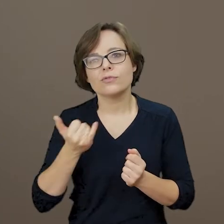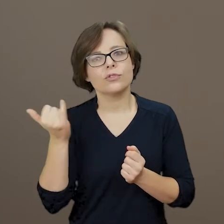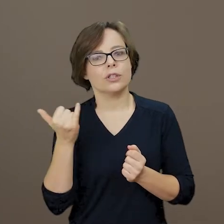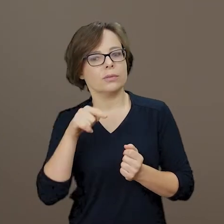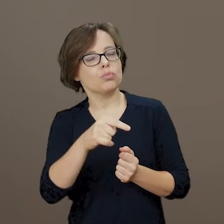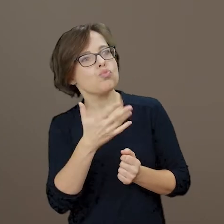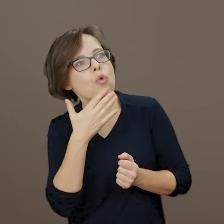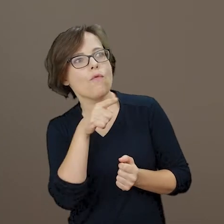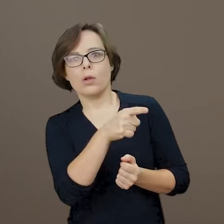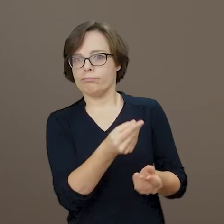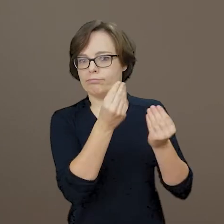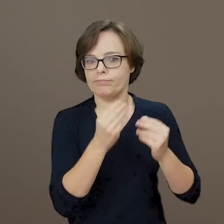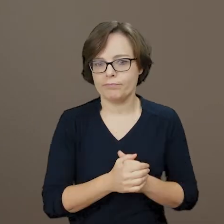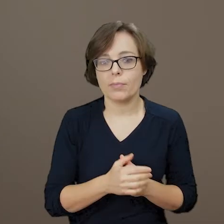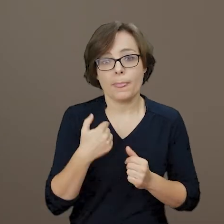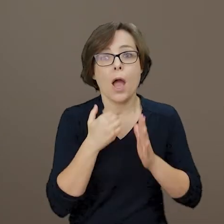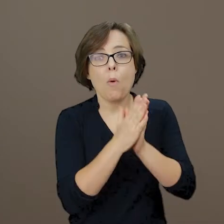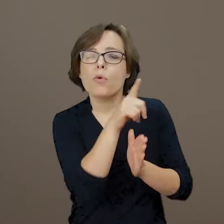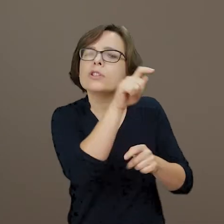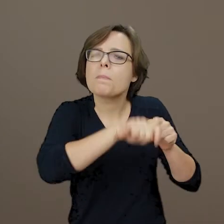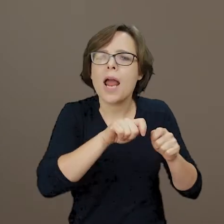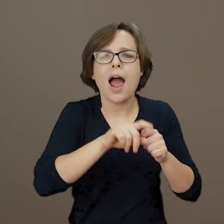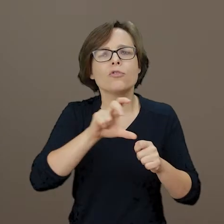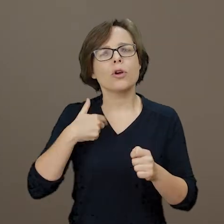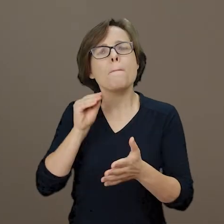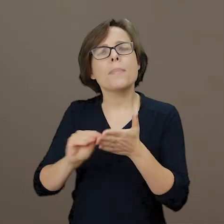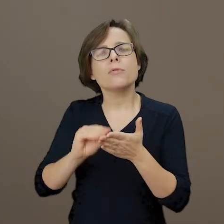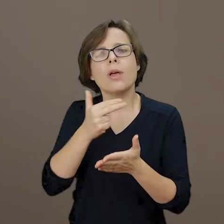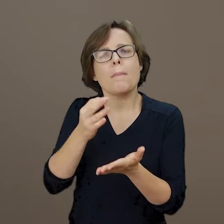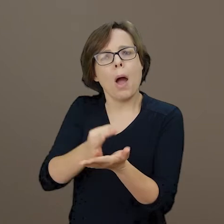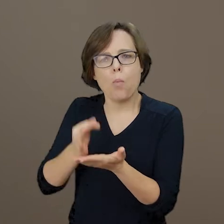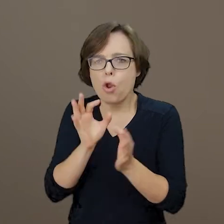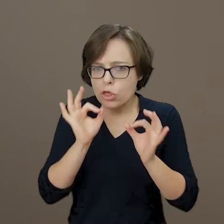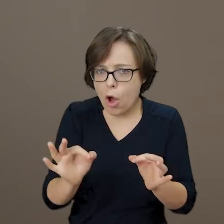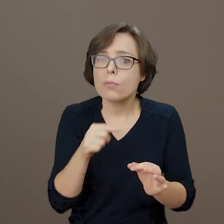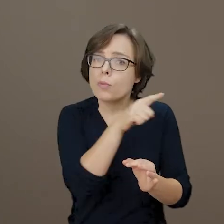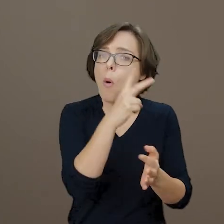Poprosiłem go, by sprawdził wykładnie [moich amuletów] i zaświadczył, że są one prawdziwe.